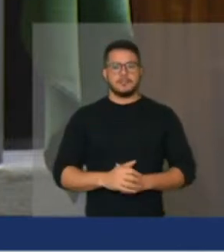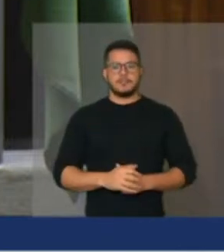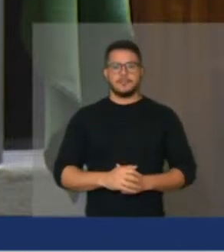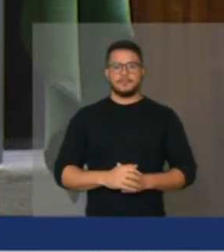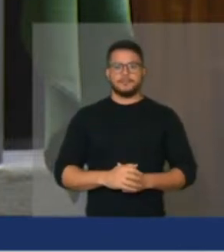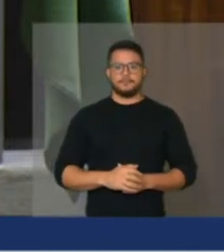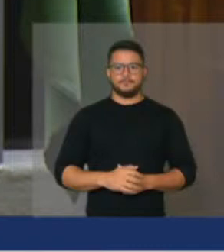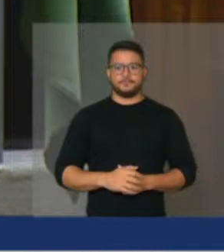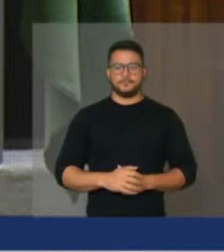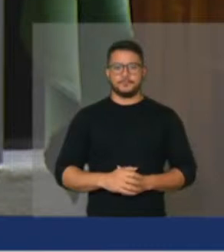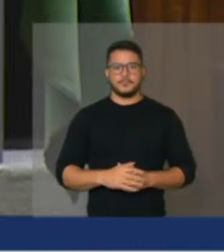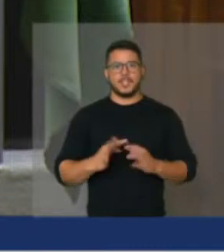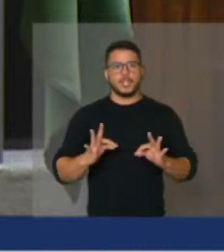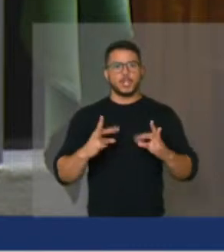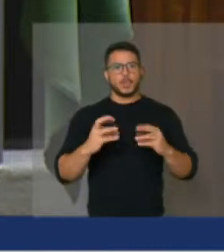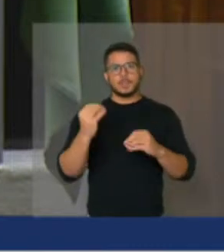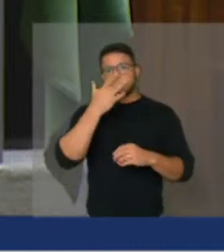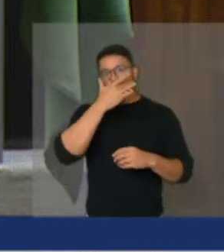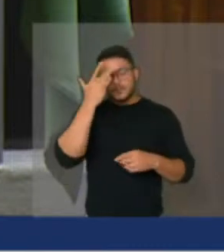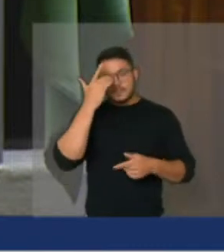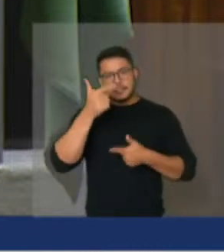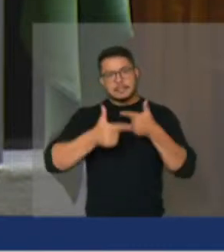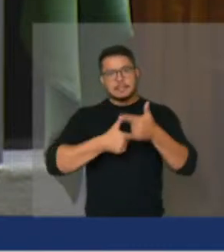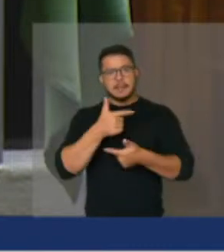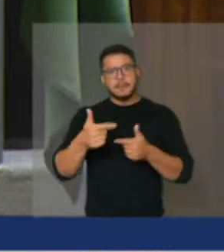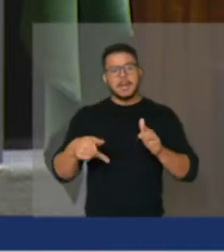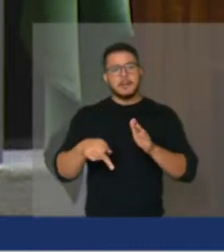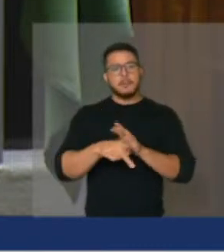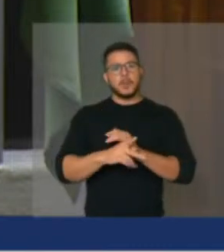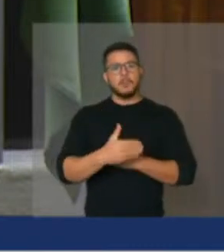ESTADO... PORQUE... QUEREM CORTAR-- PRIVILÉGIO E ELE... ELE QUER COLOCAR UMA GRANADA